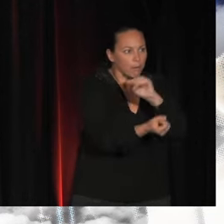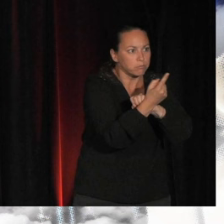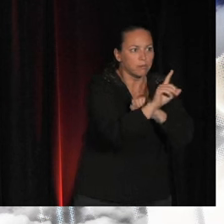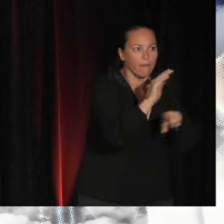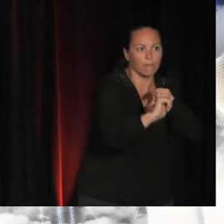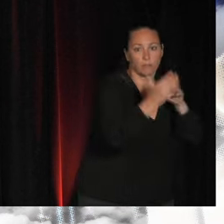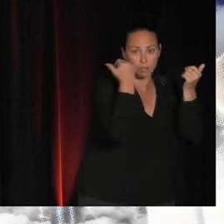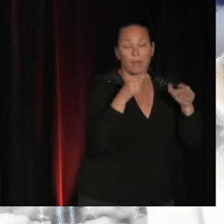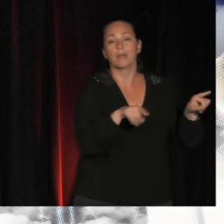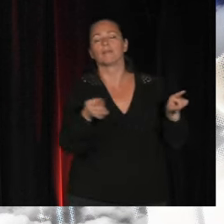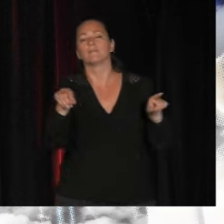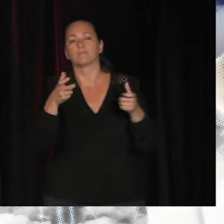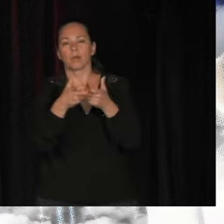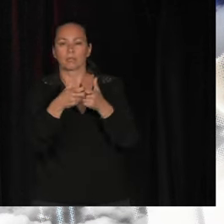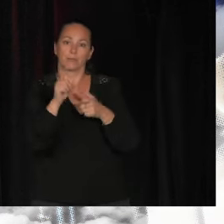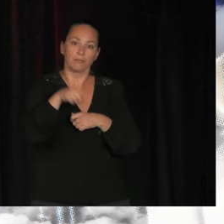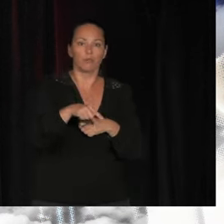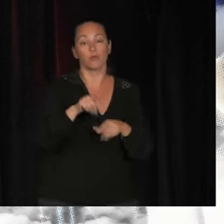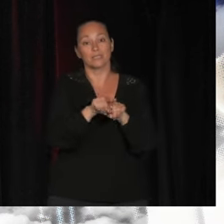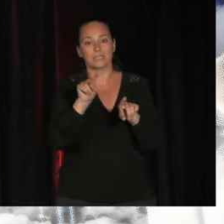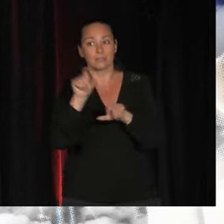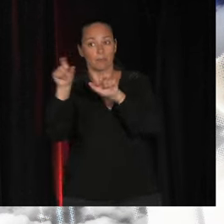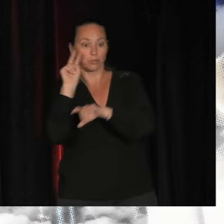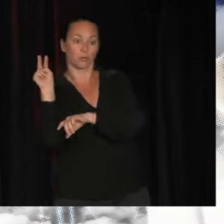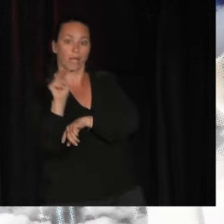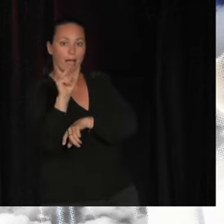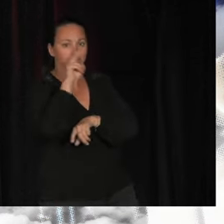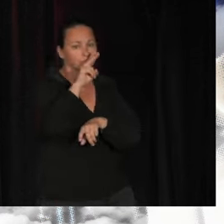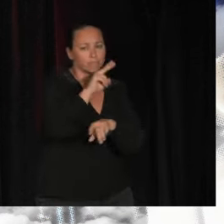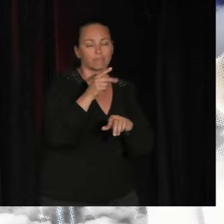qui sont intéressantes de citer, sur ce côté "il faut que ce soit fun à regarder", c'est très dépendant de ce qui s'appelle la métagame,